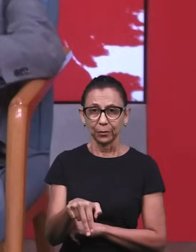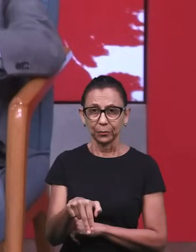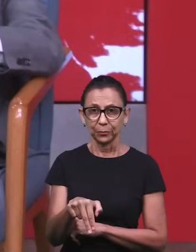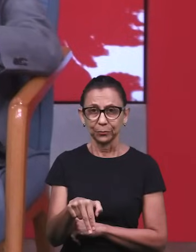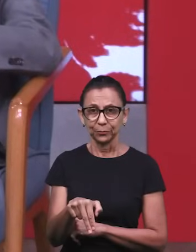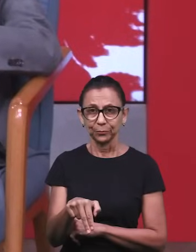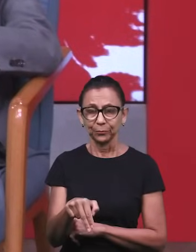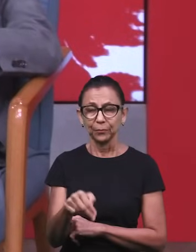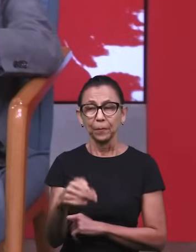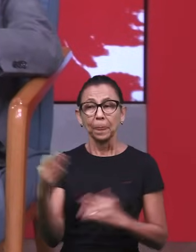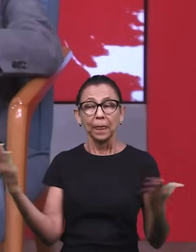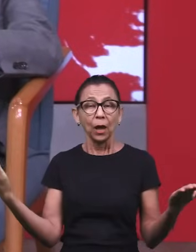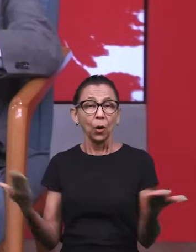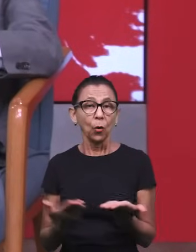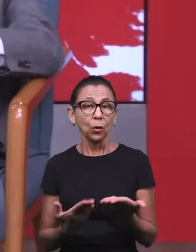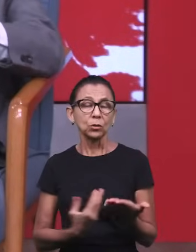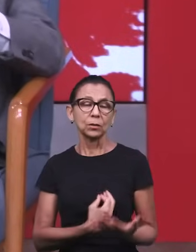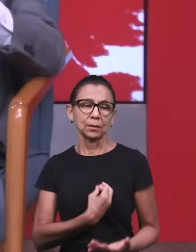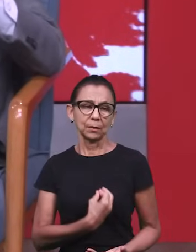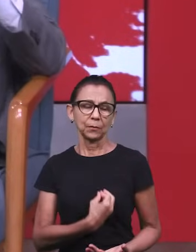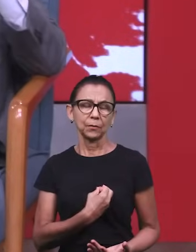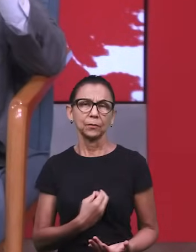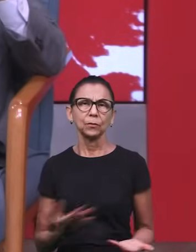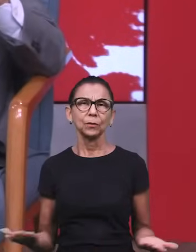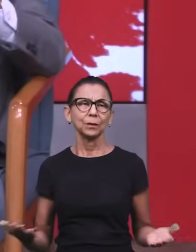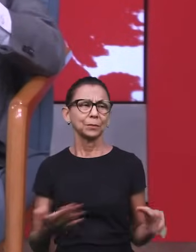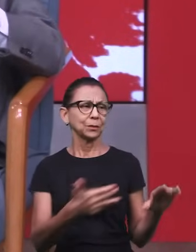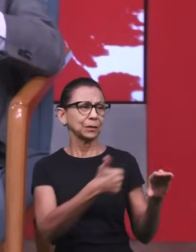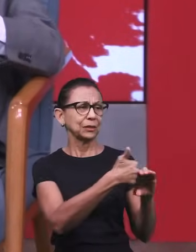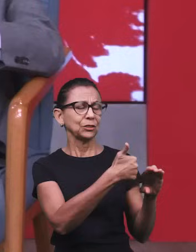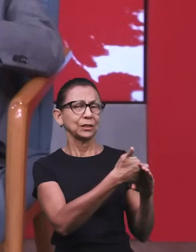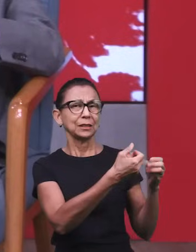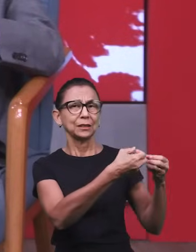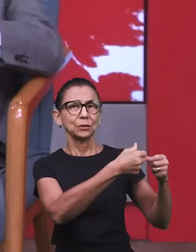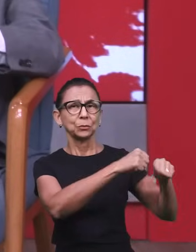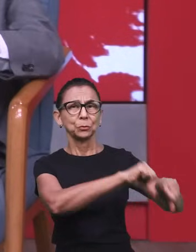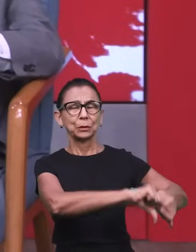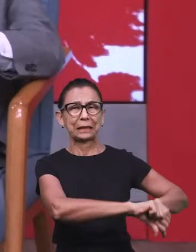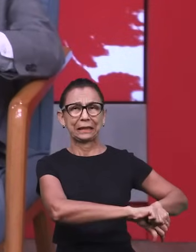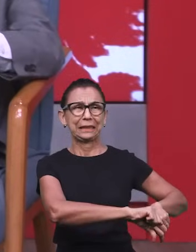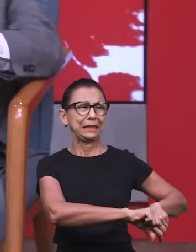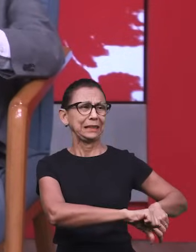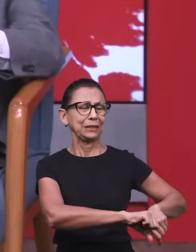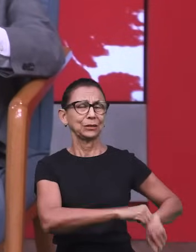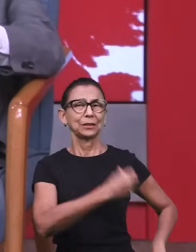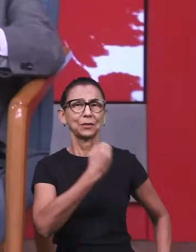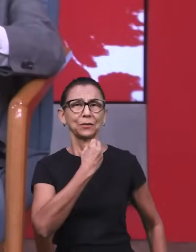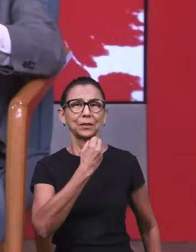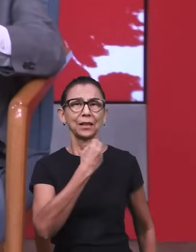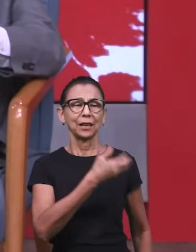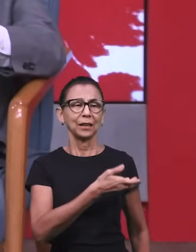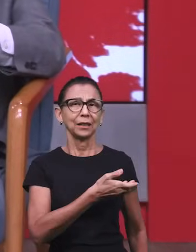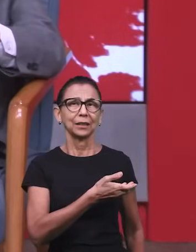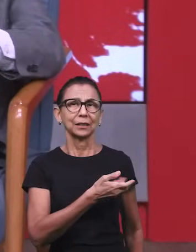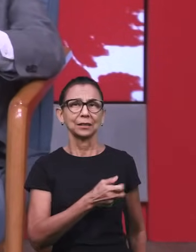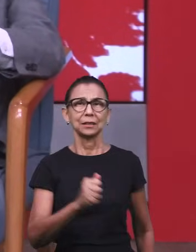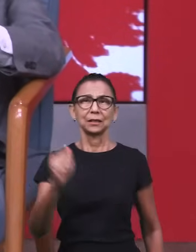alguém diz assim mas o cristianismo tá vivendo uma crise muito grande de enfraquecimento em